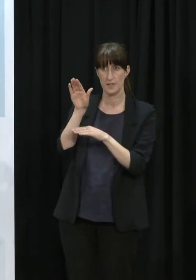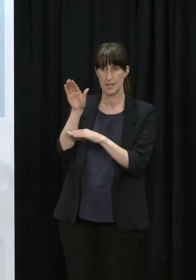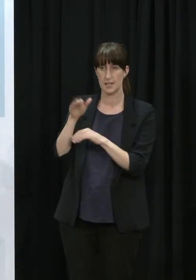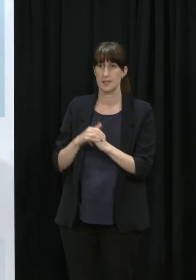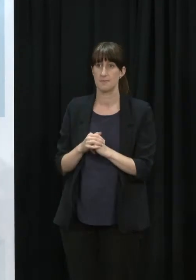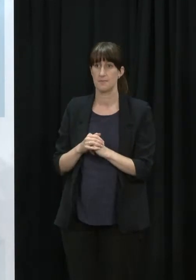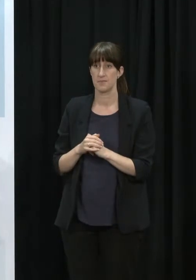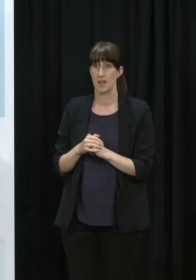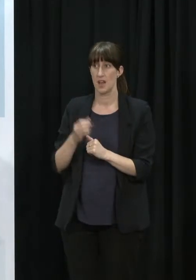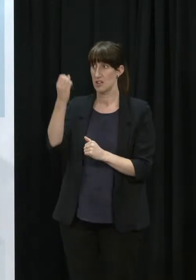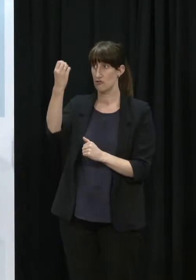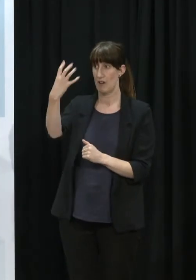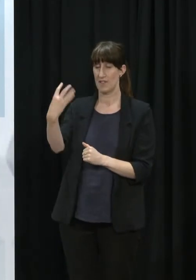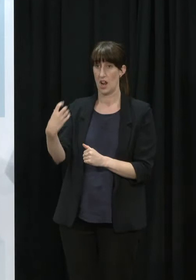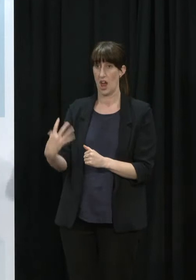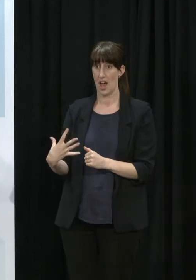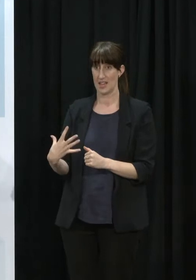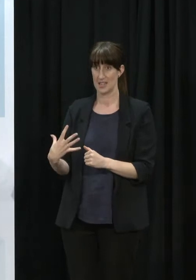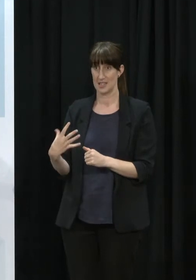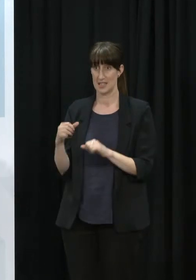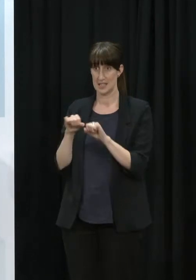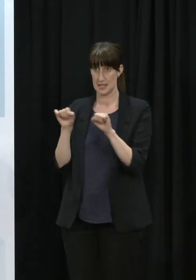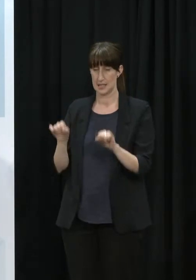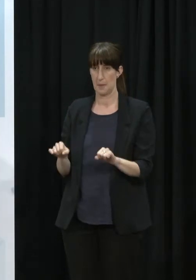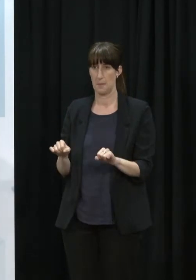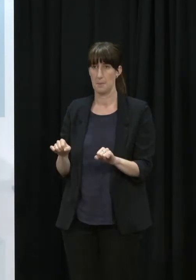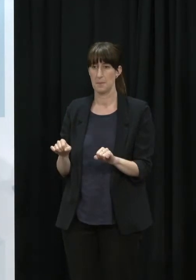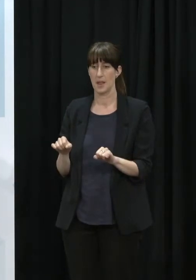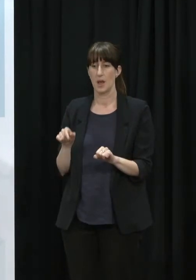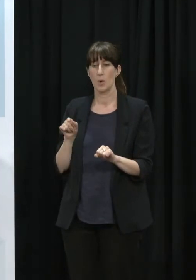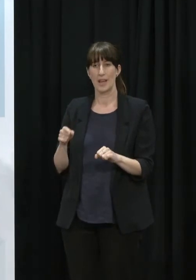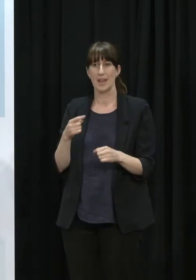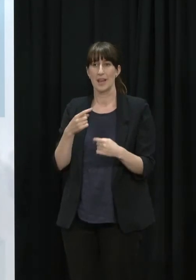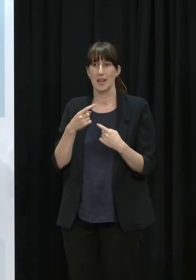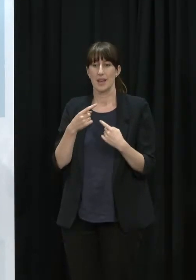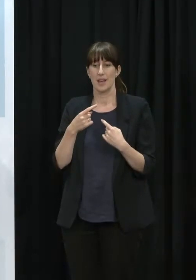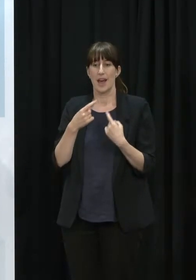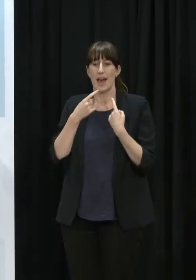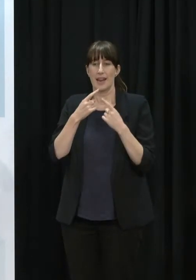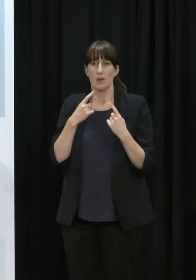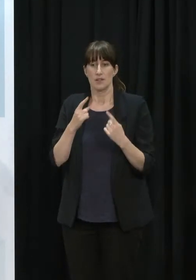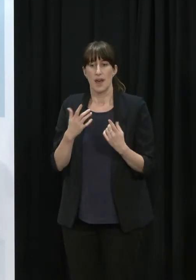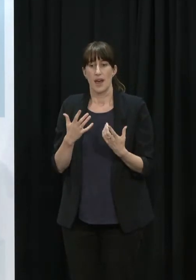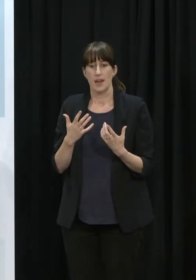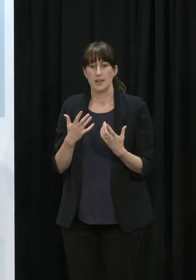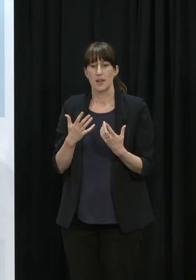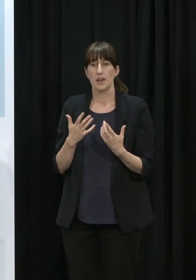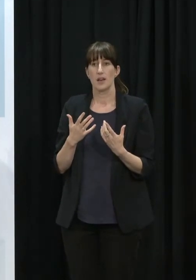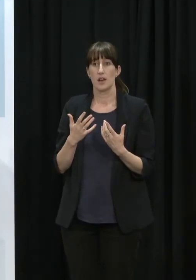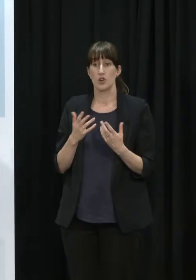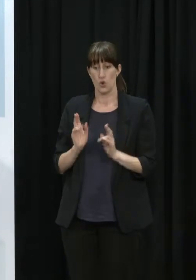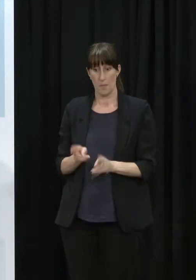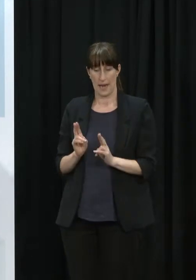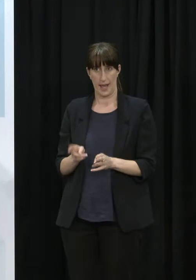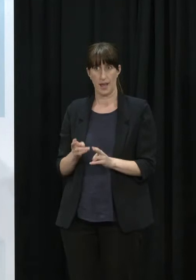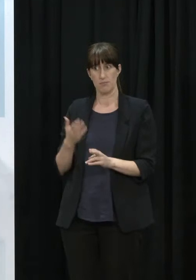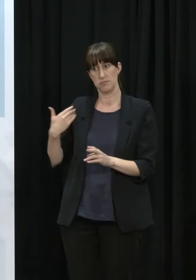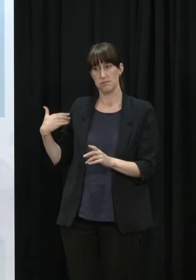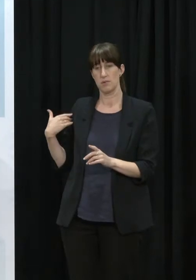te kaha o te mate. He moata tonu nga korero. I tohu matou